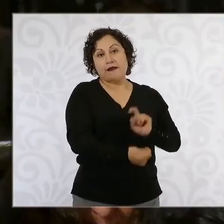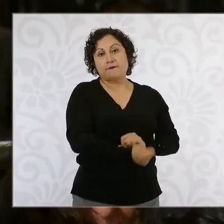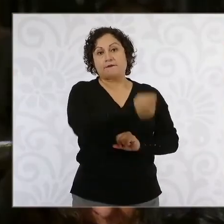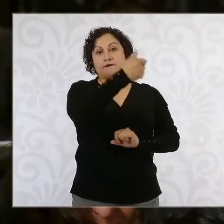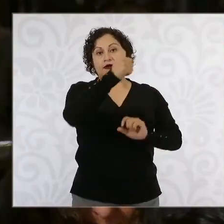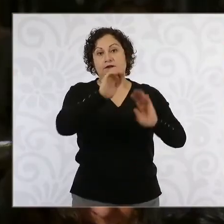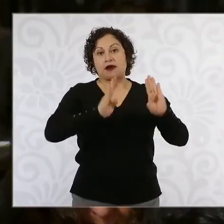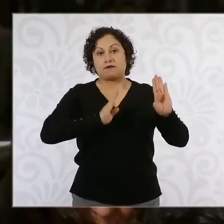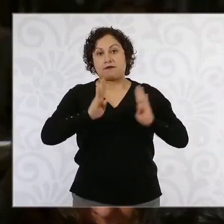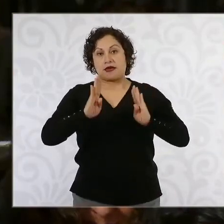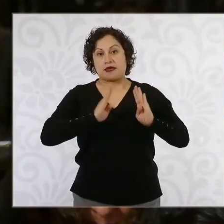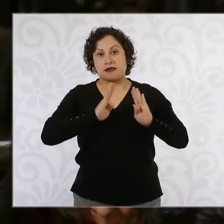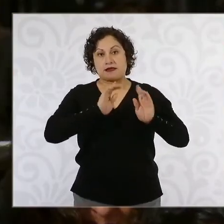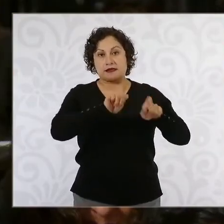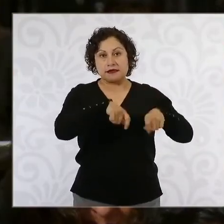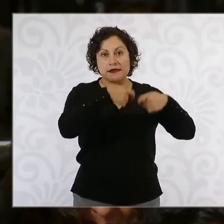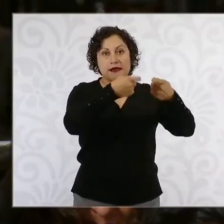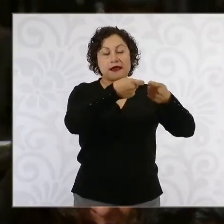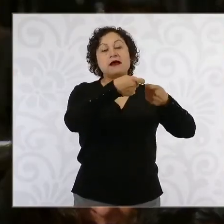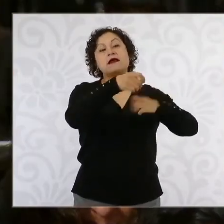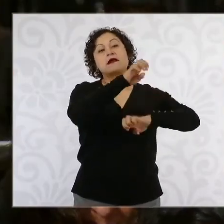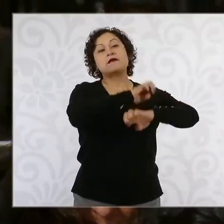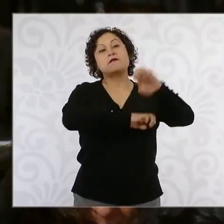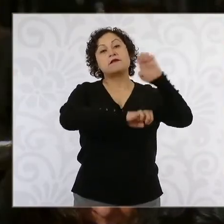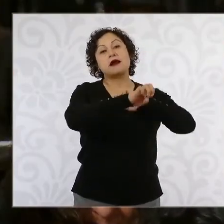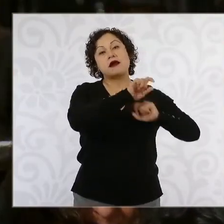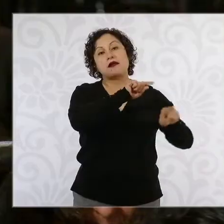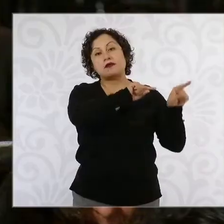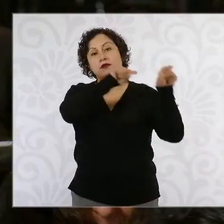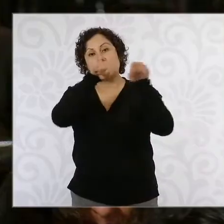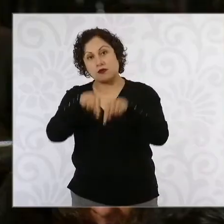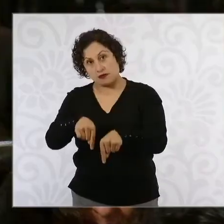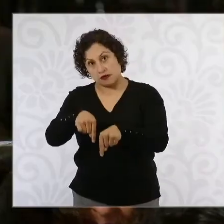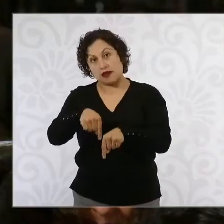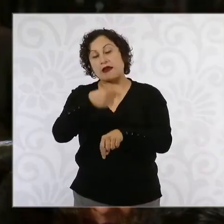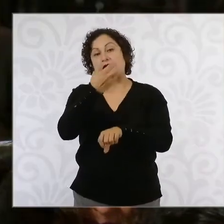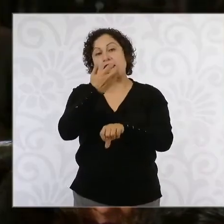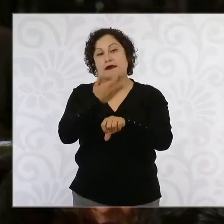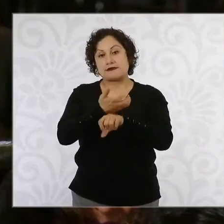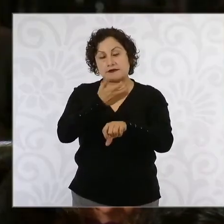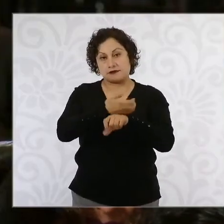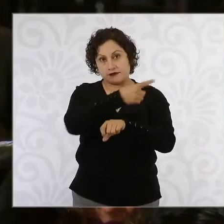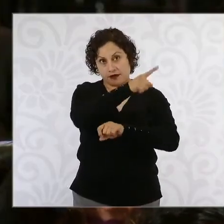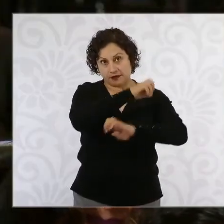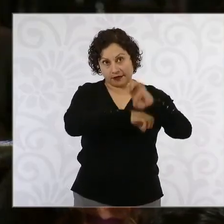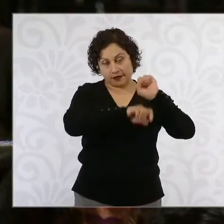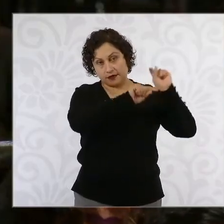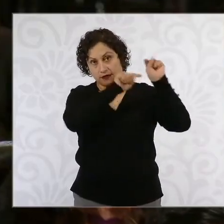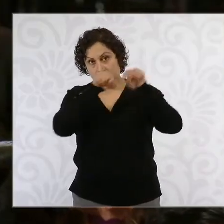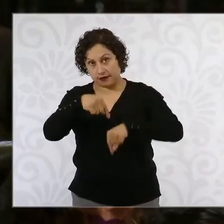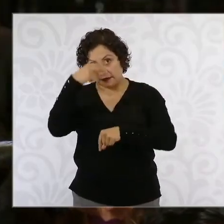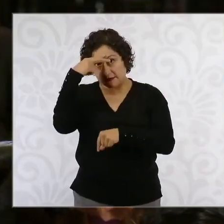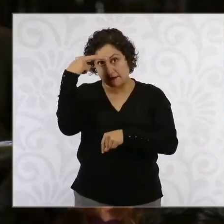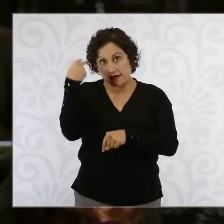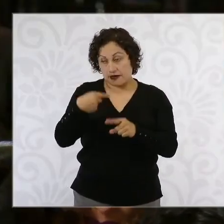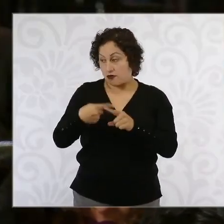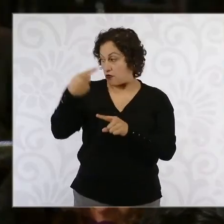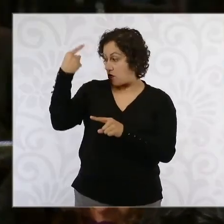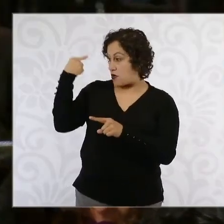como embajador de Estados Unidos en México en 120 años de relación la pregunta específica